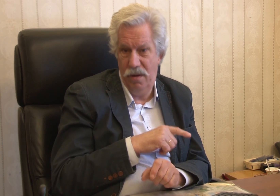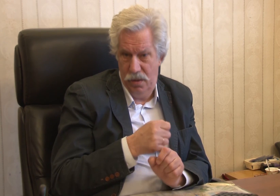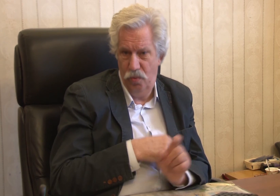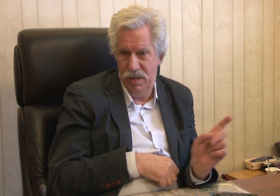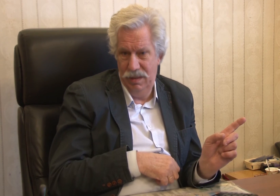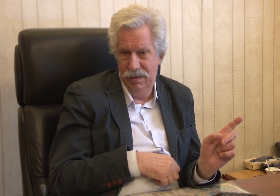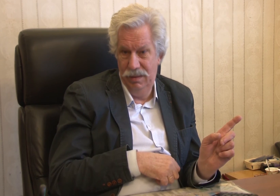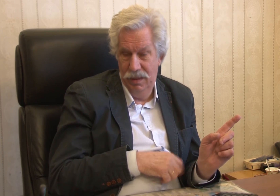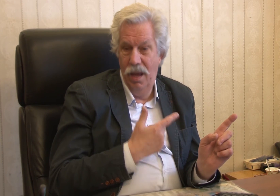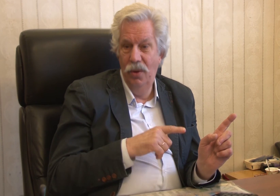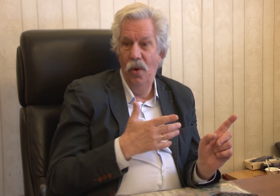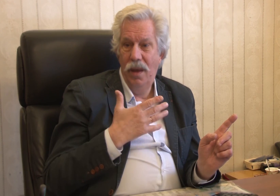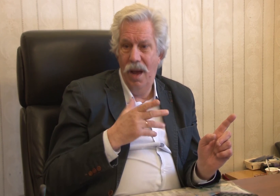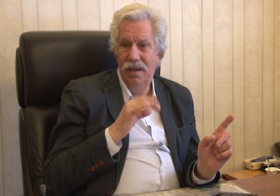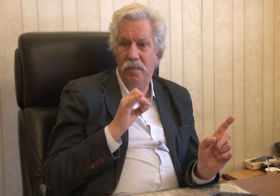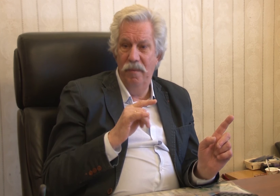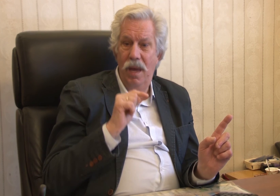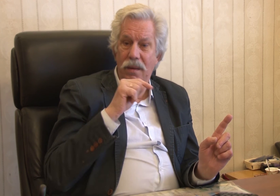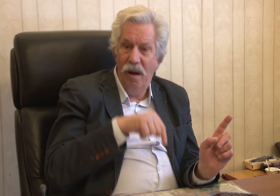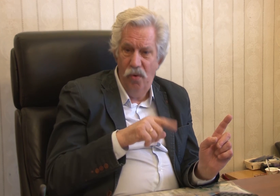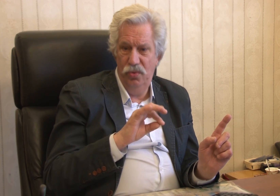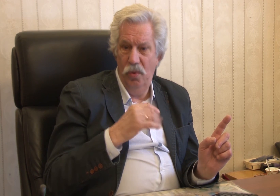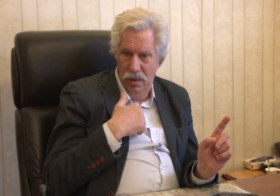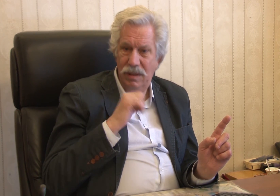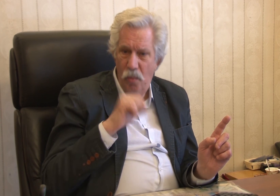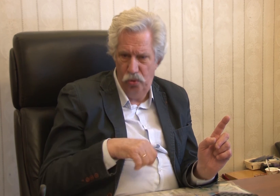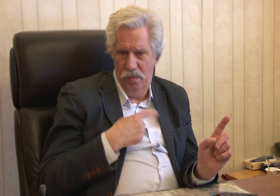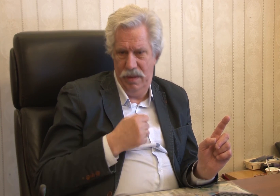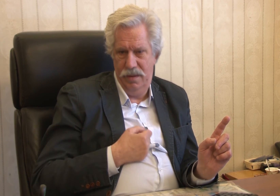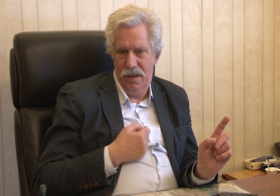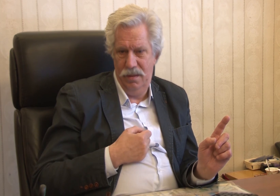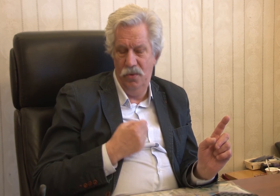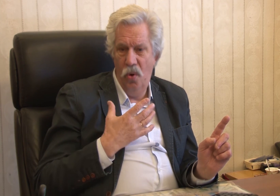этого добились! Это яркий пример того, что мы можем сделать,